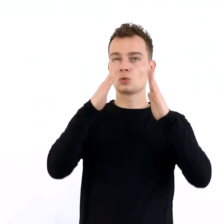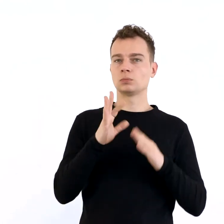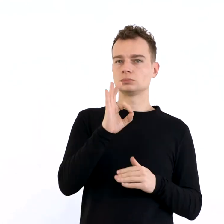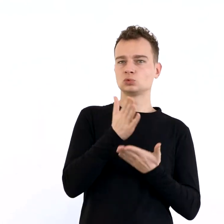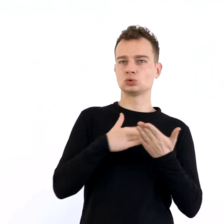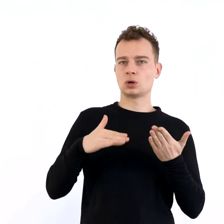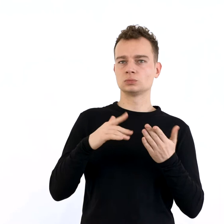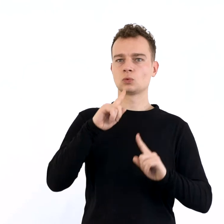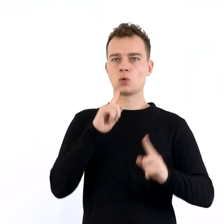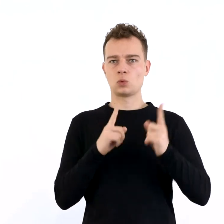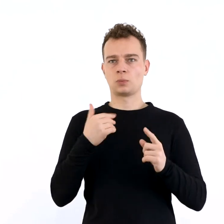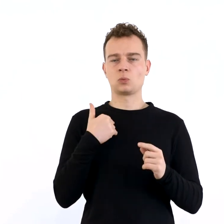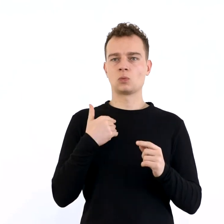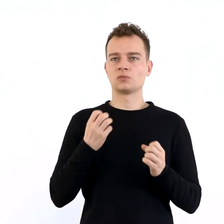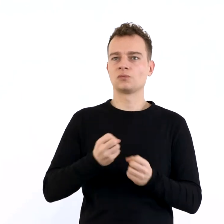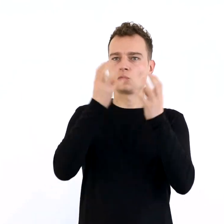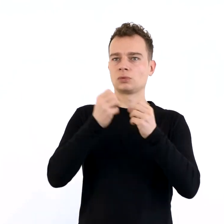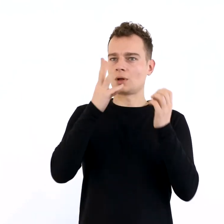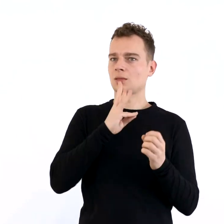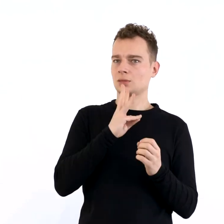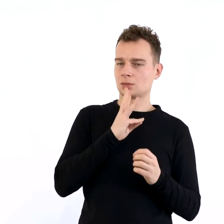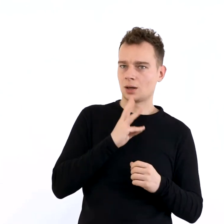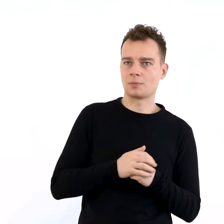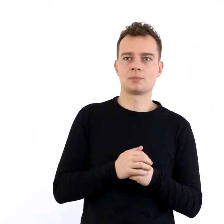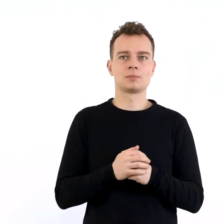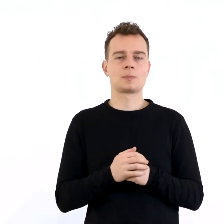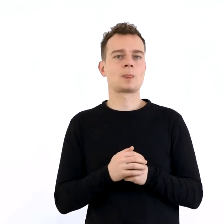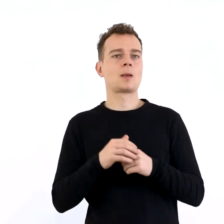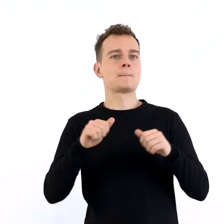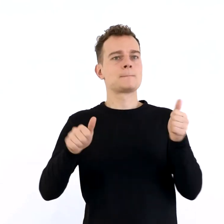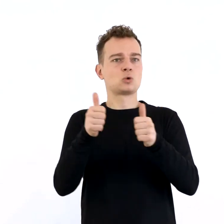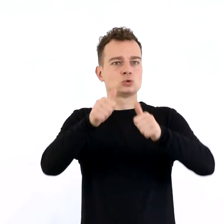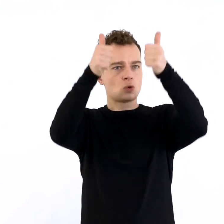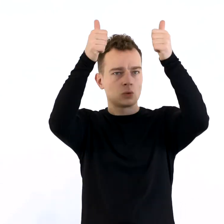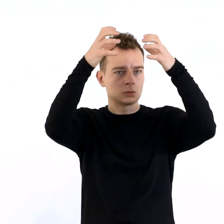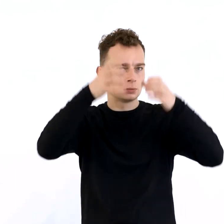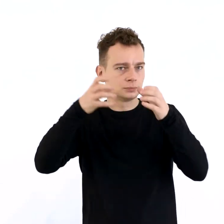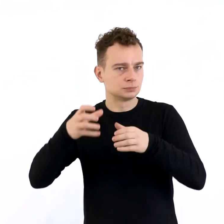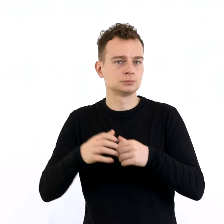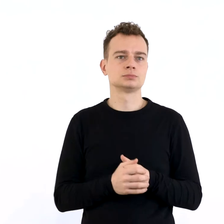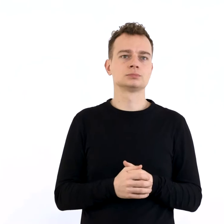W ogrodowej części umieszczano fontanny i posągi.